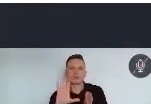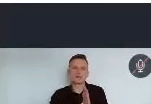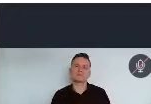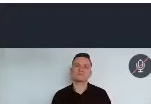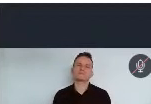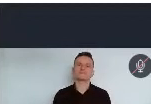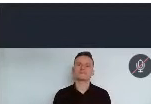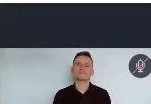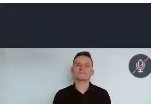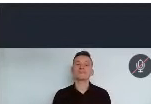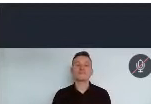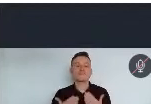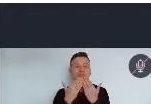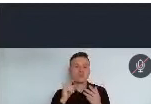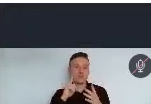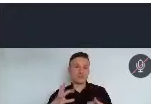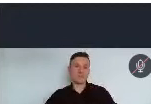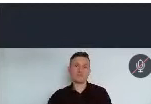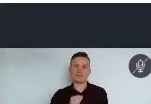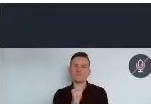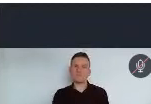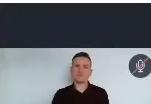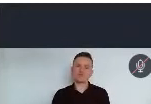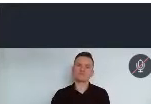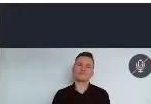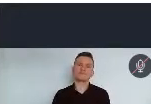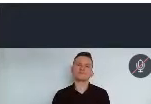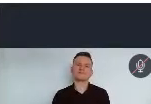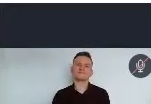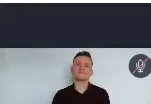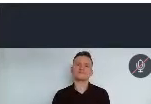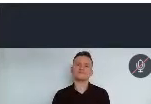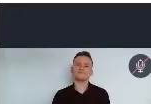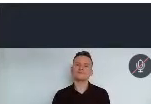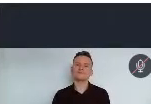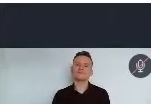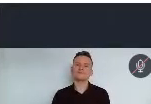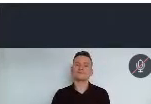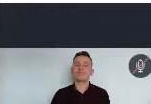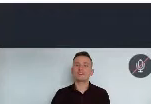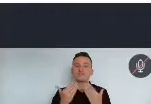Dziękuję panie burmistrzu za to słowo wstępu.